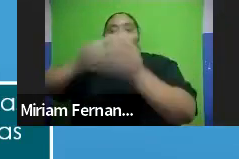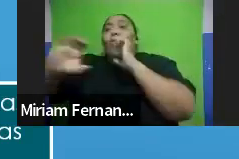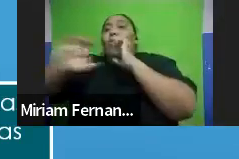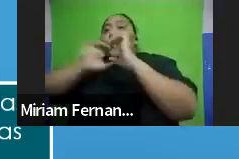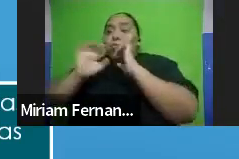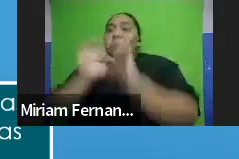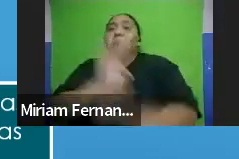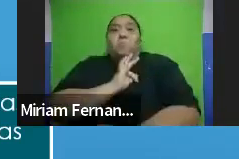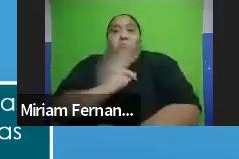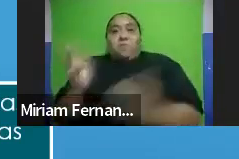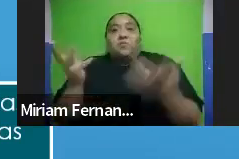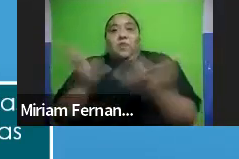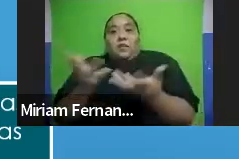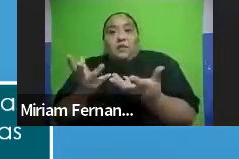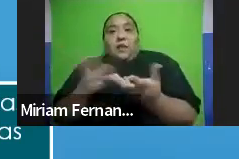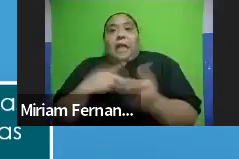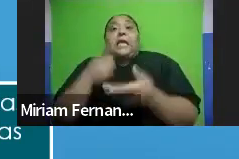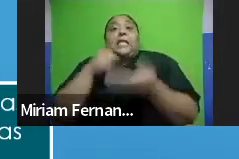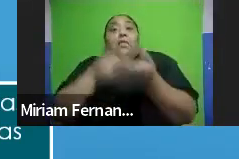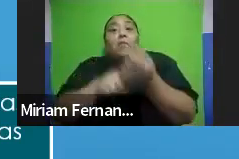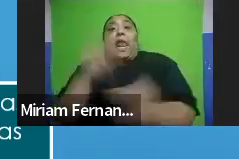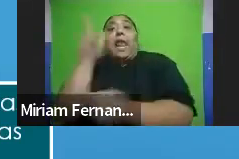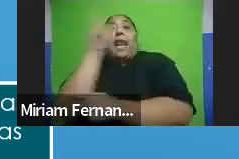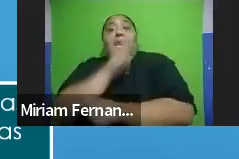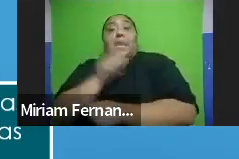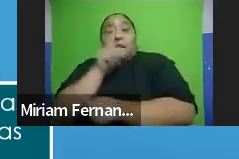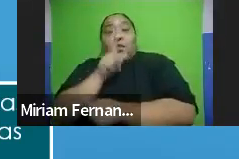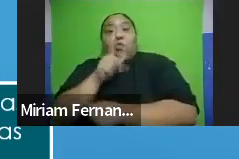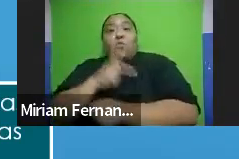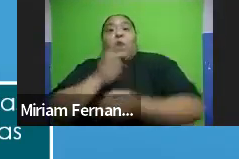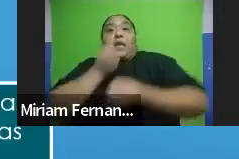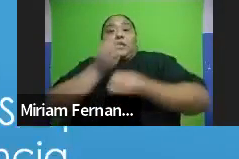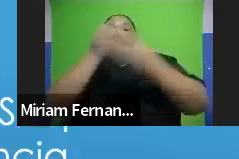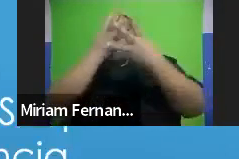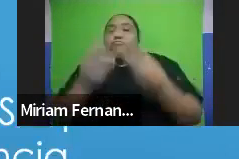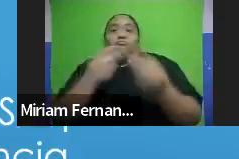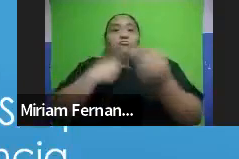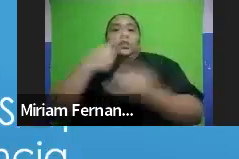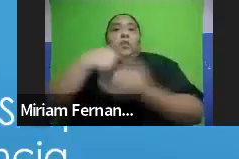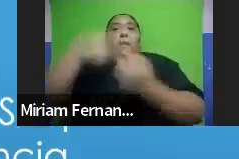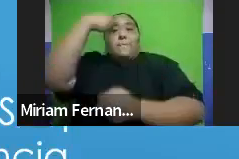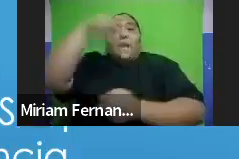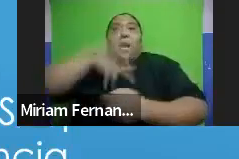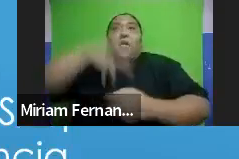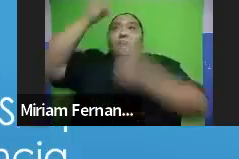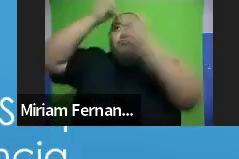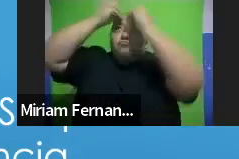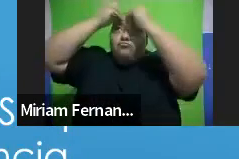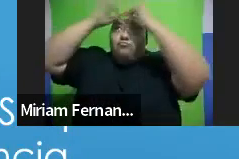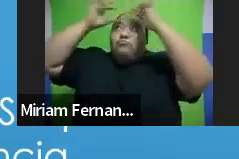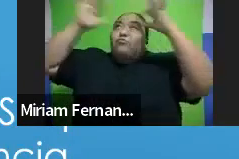también. ¿Y qué está lejos ién. Y que esta lengua es el resultado abstracto de esta acción esta acción de comunicar unicar